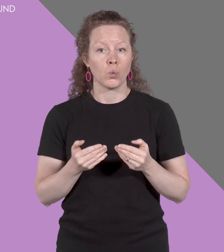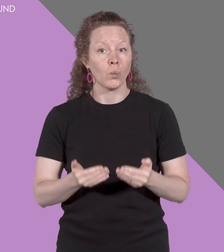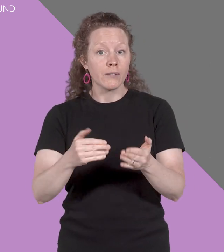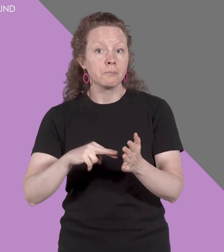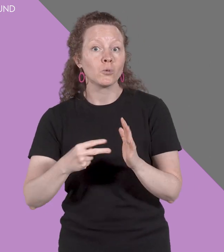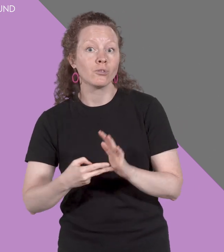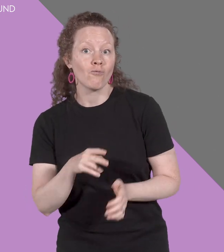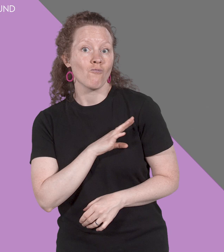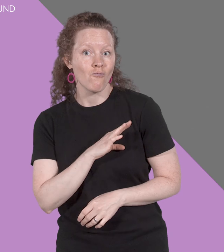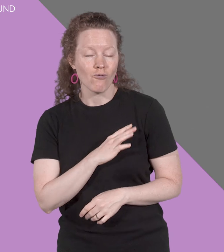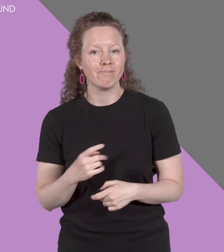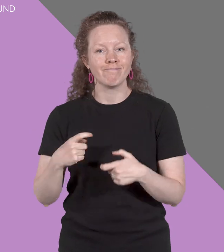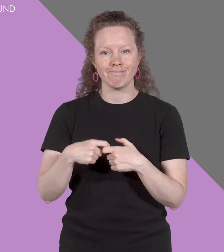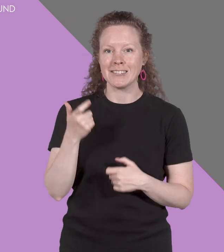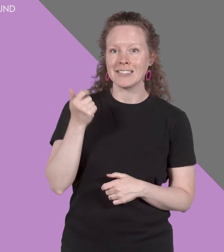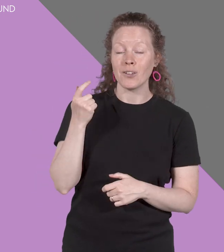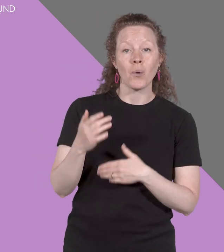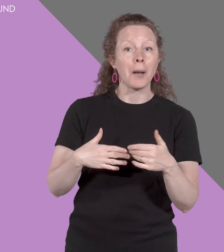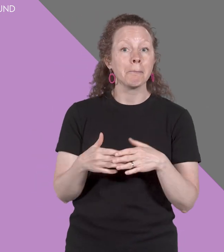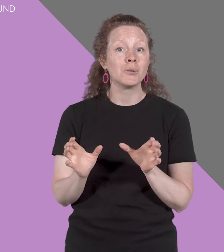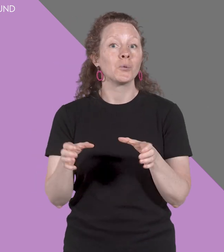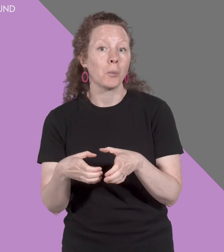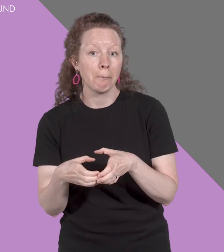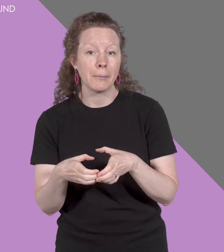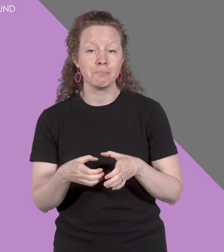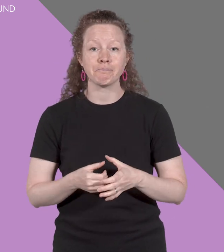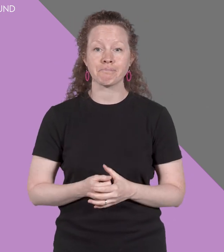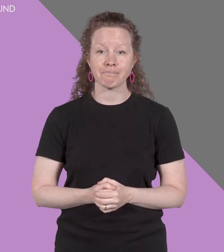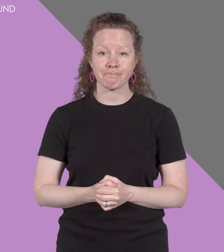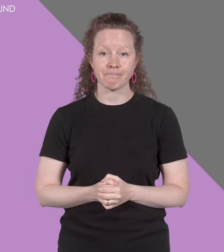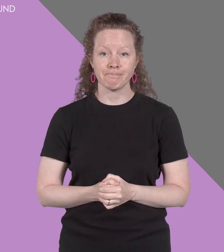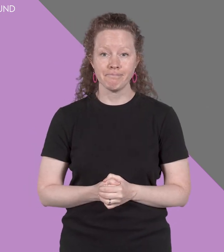och utvecklingsprojekt för seniorer, till exempel utvecklingen av seniorarbetsgruppen.